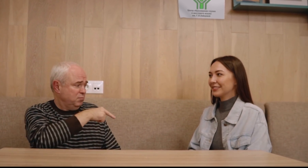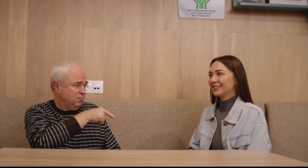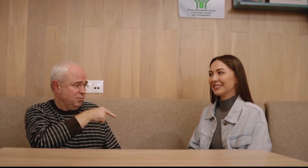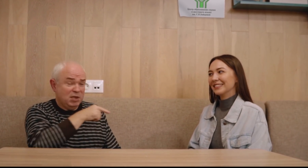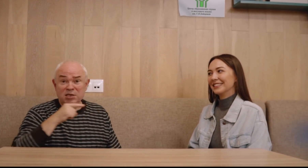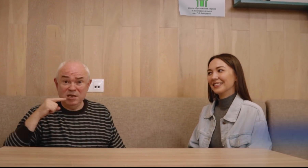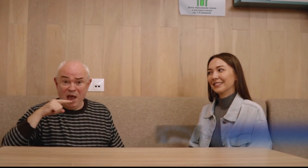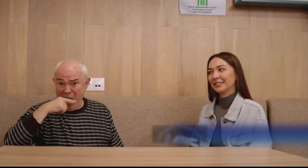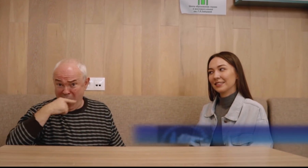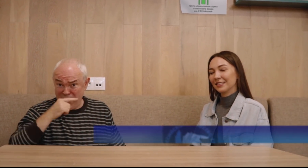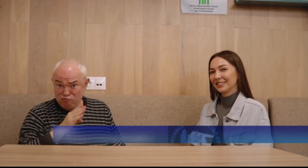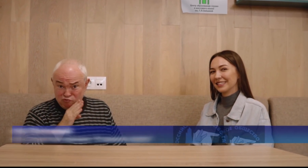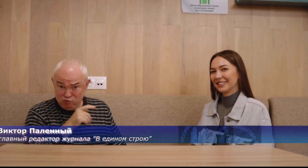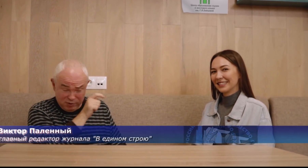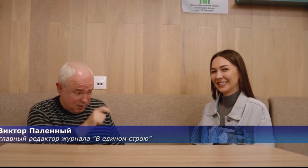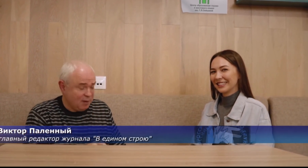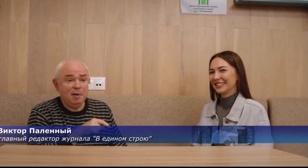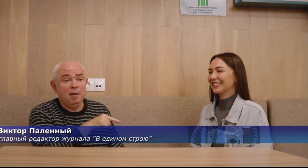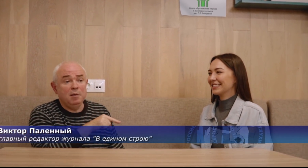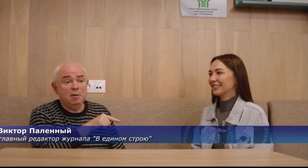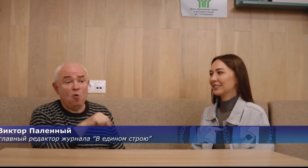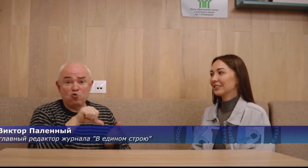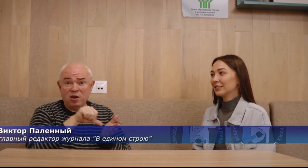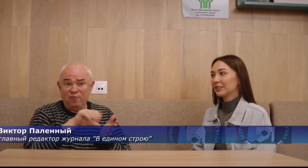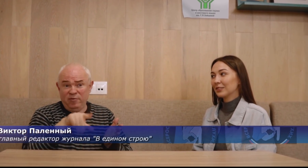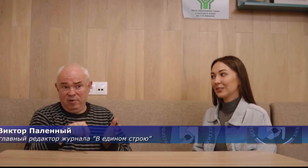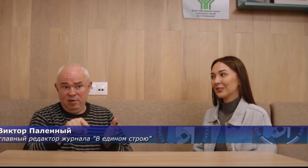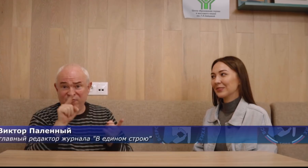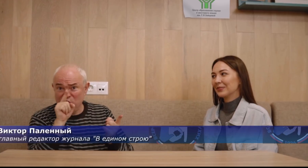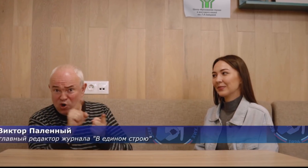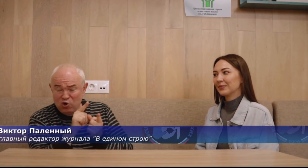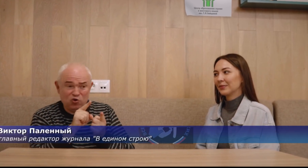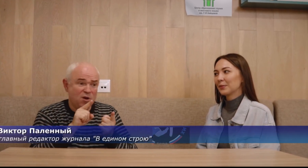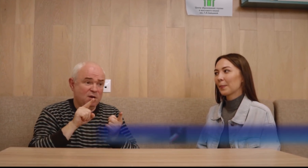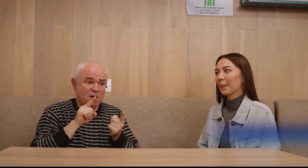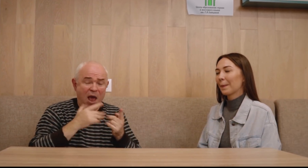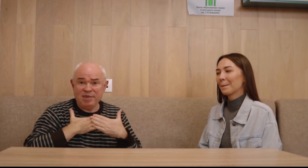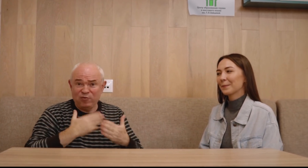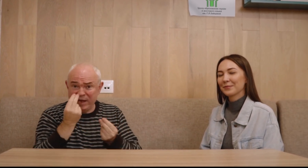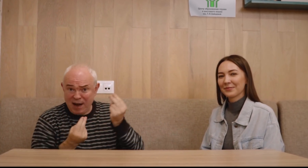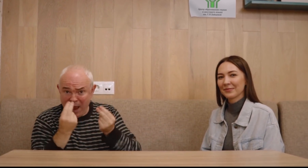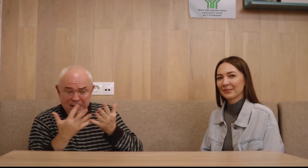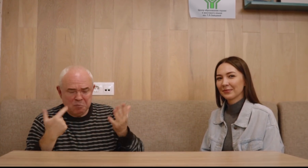Перед вами активная участница сегодняшней встречи.